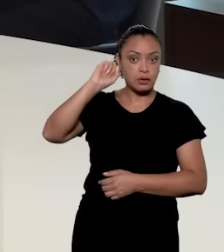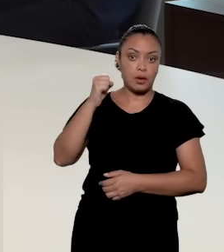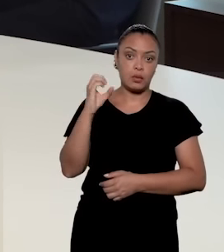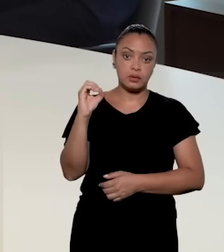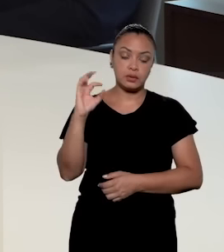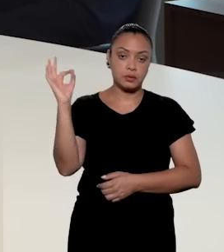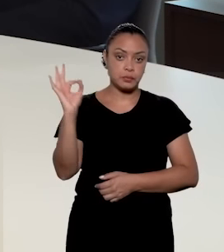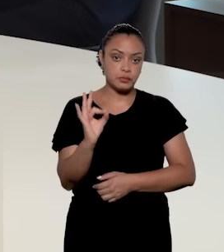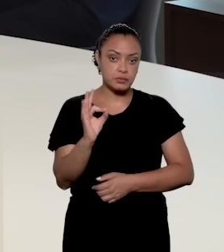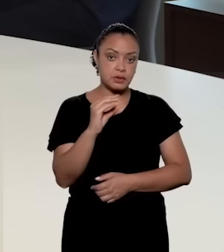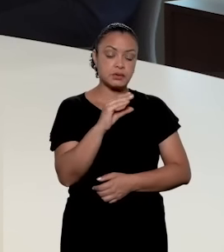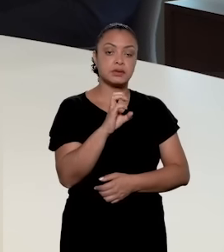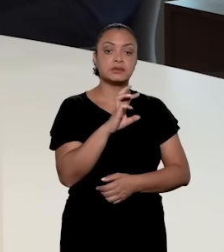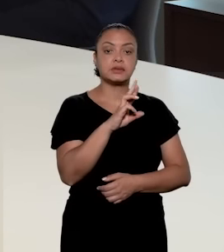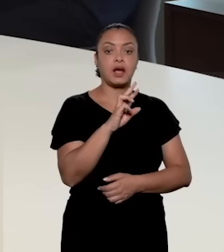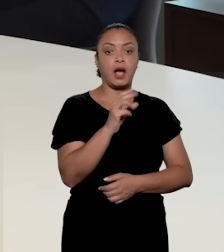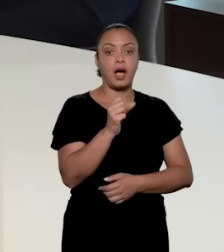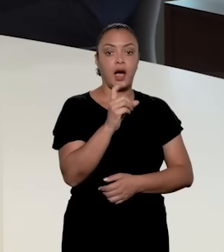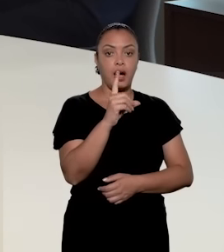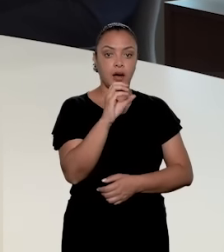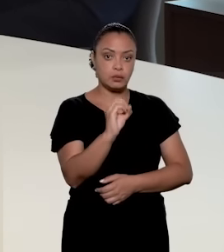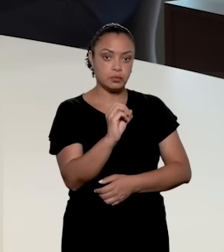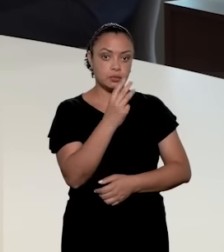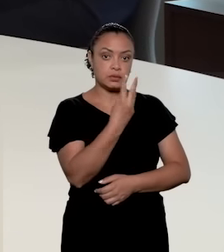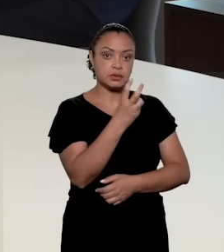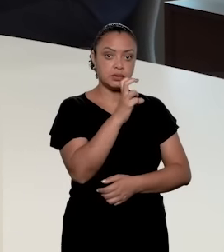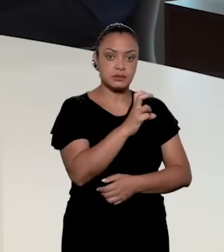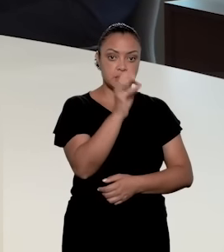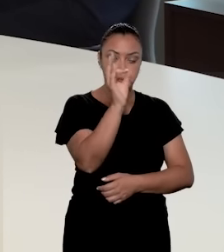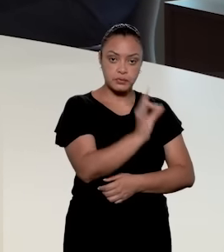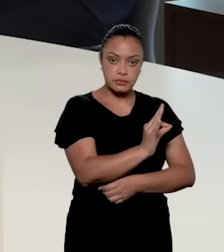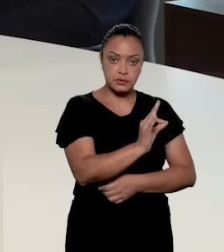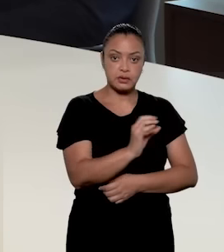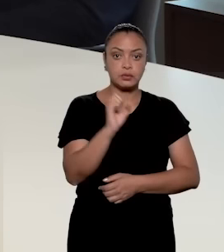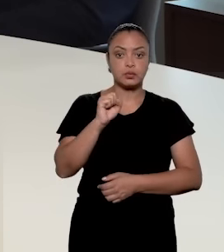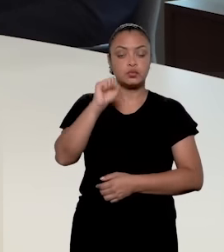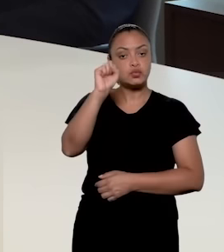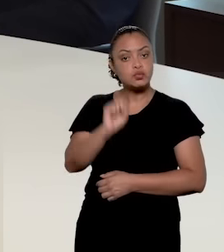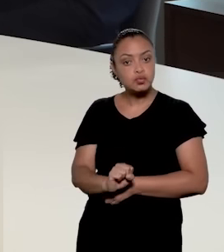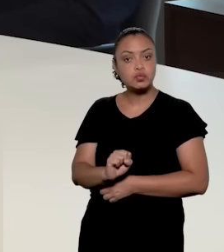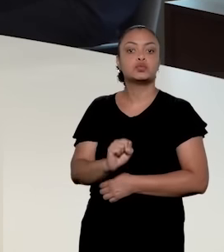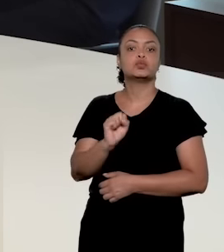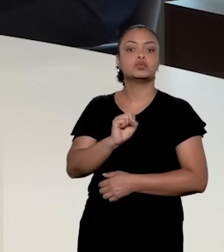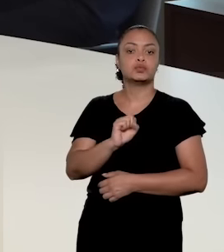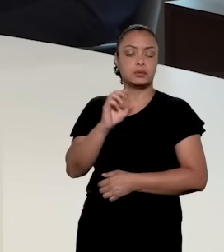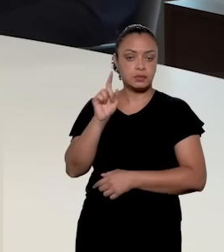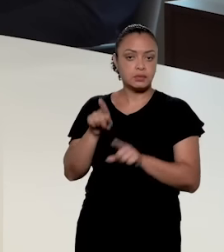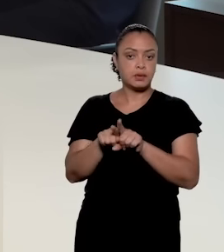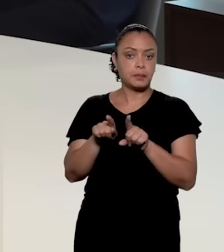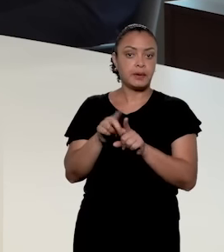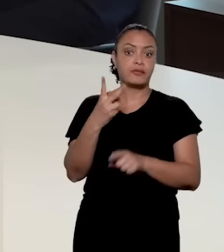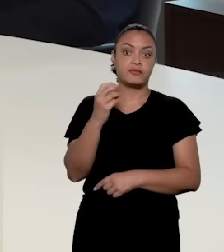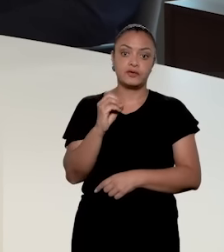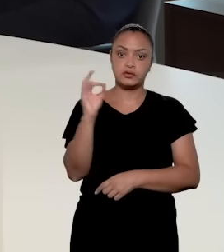Cerrado, 35% da propriedade e aqui... Sul e Sudeste 20%. De matas nativas dentro das propriedades.